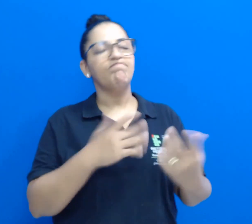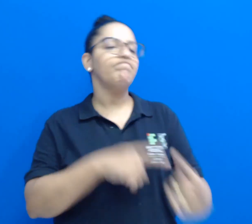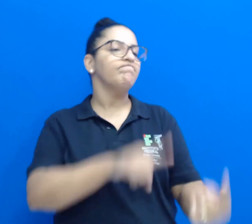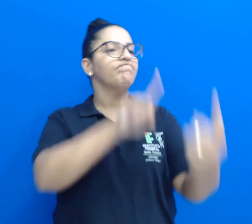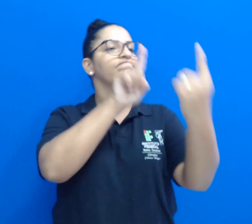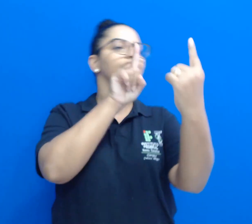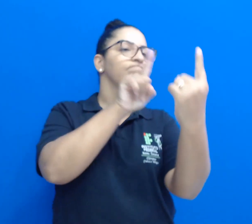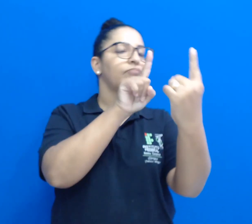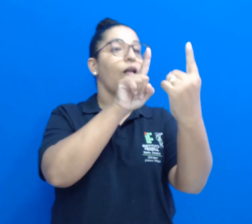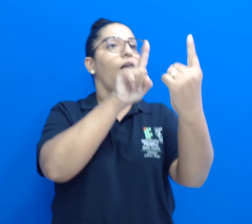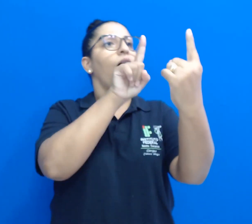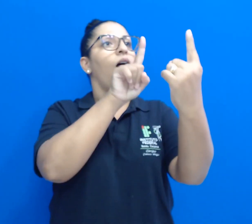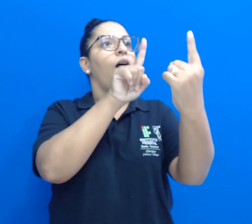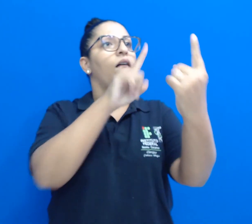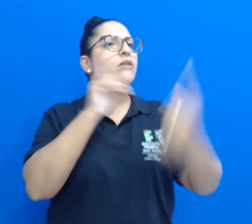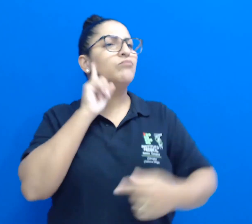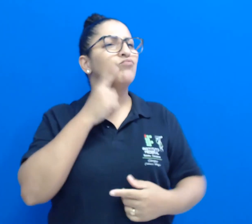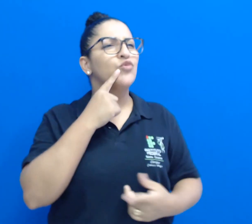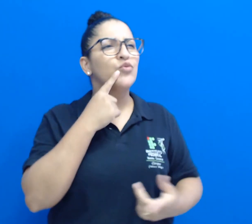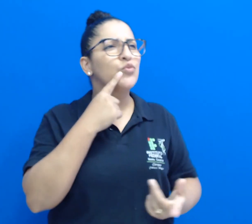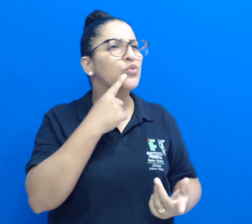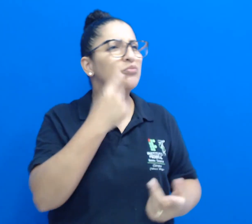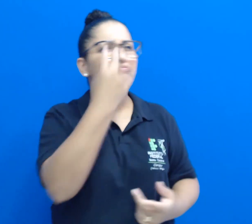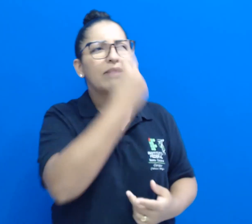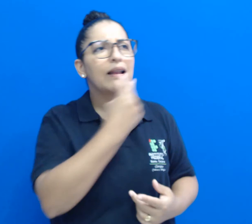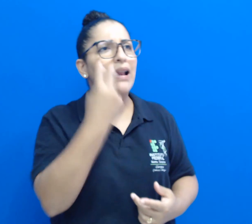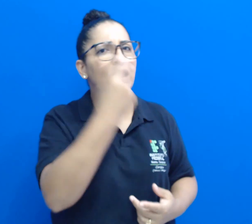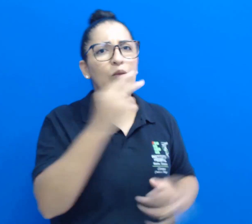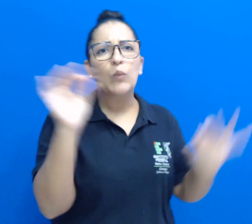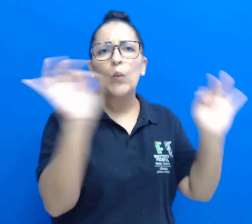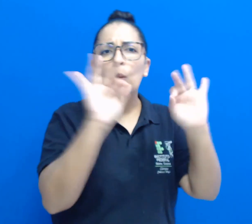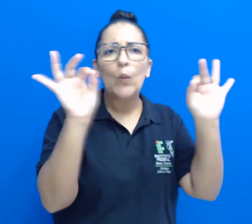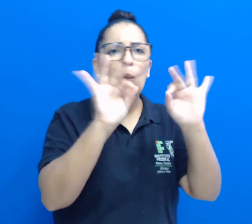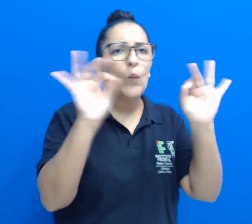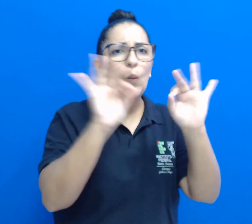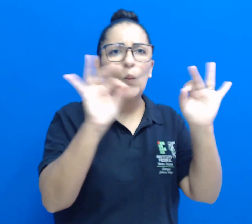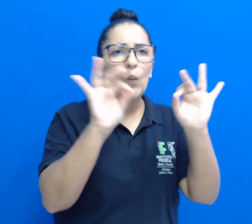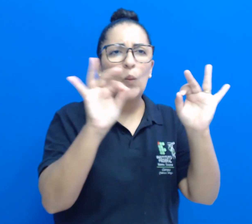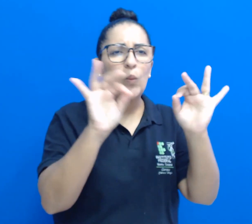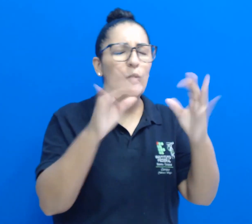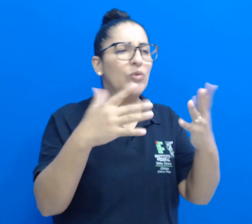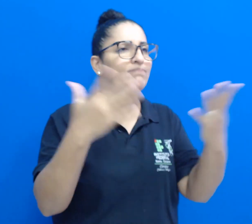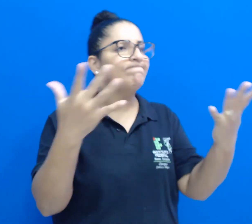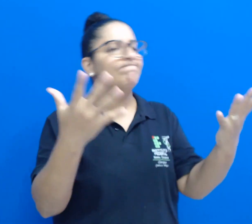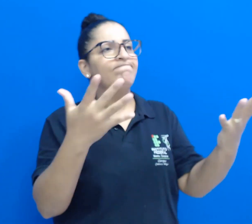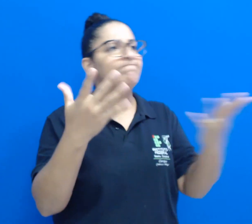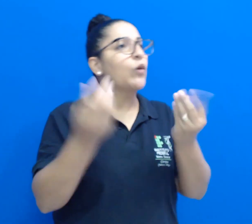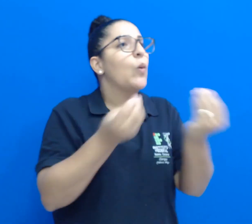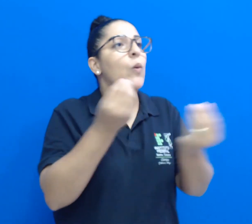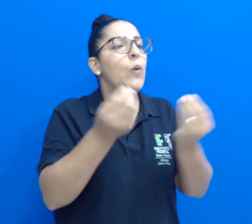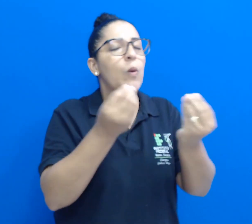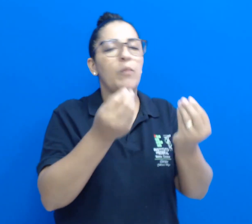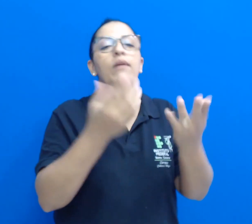Na conversa você percebeu que o surdo não faz leitura labial, como fazer?